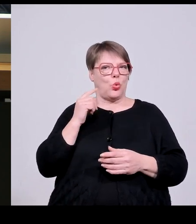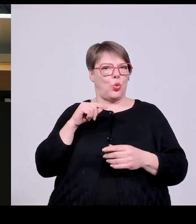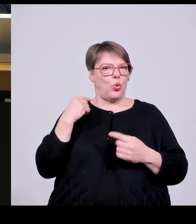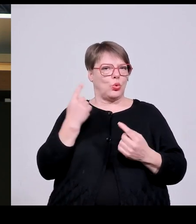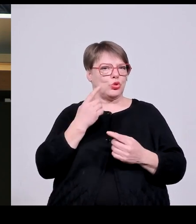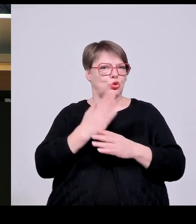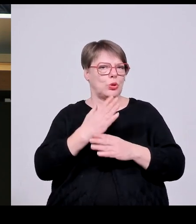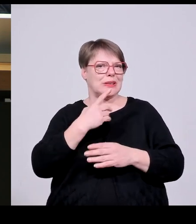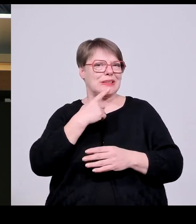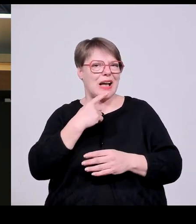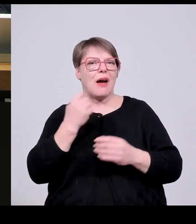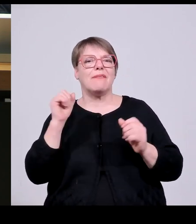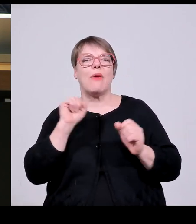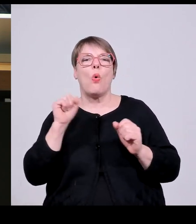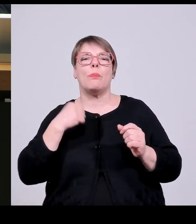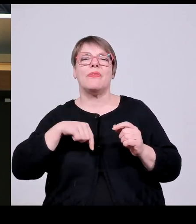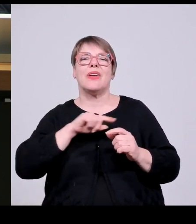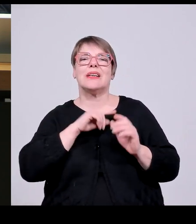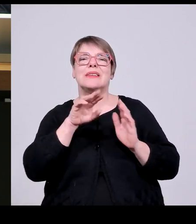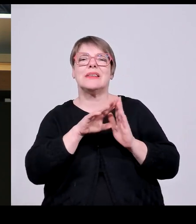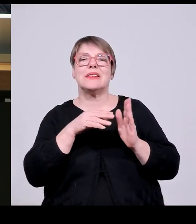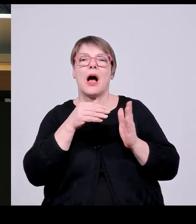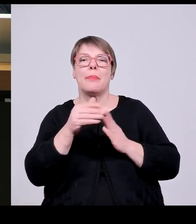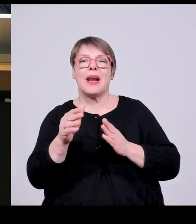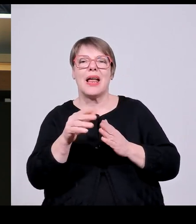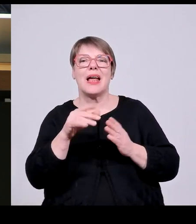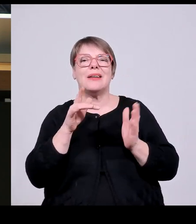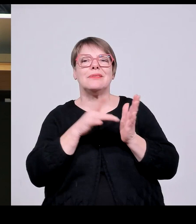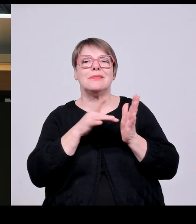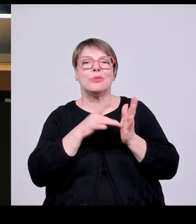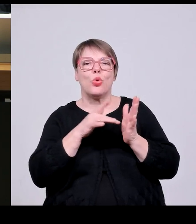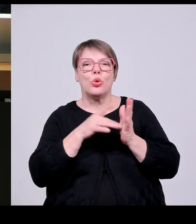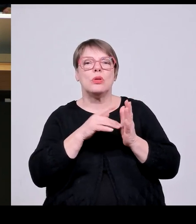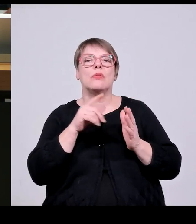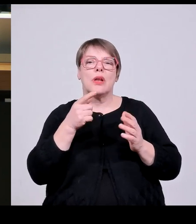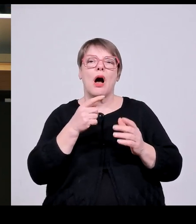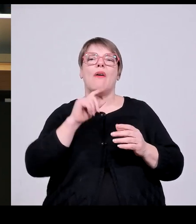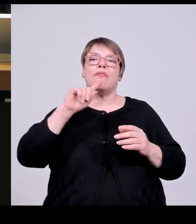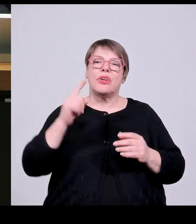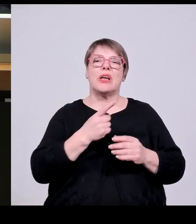eine wertvolle Funktion haben und Hinweise geben, darauf aufmerksam machen, was dort im Wohnumfeld zu verbessern ist,